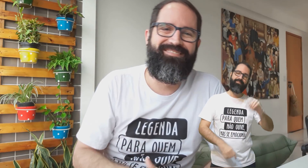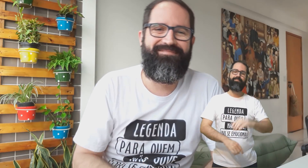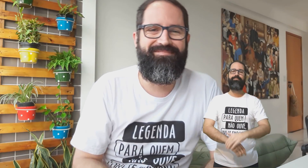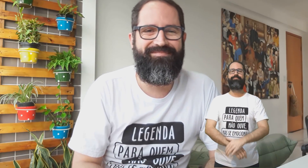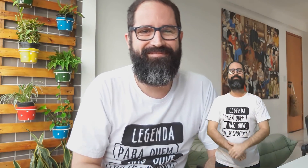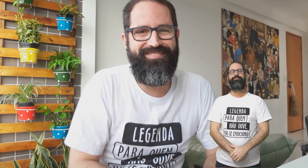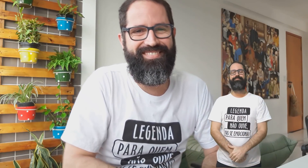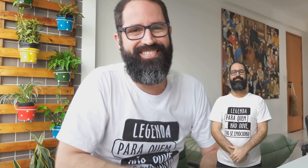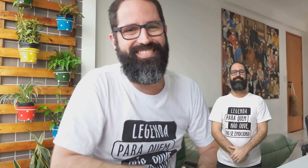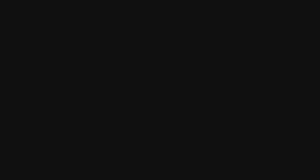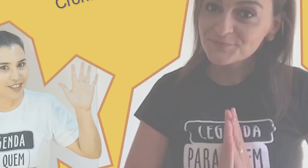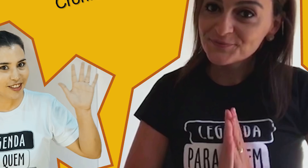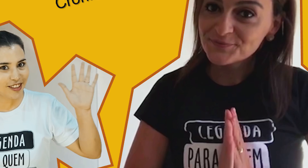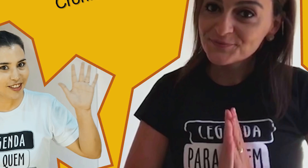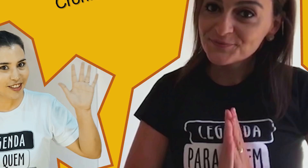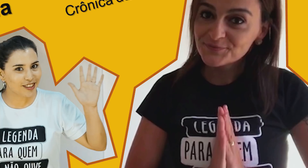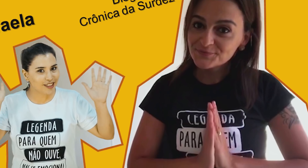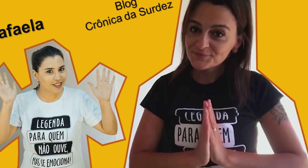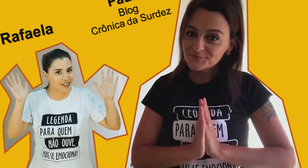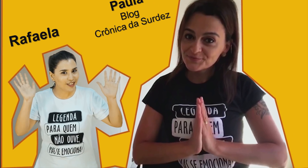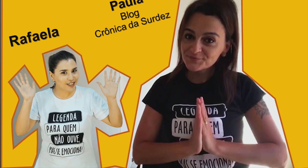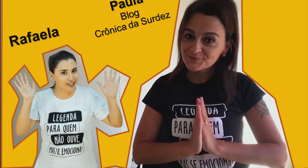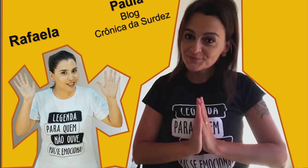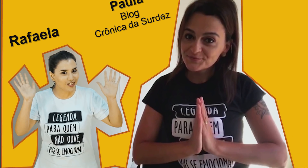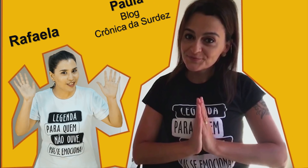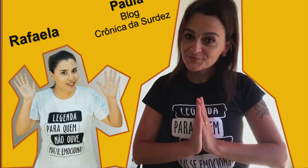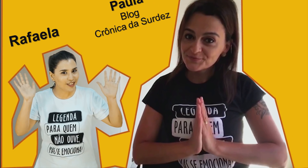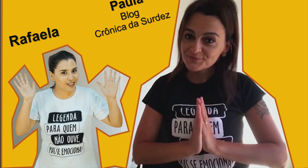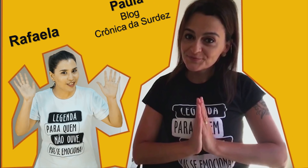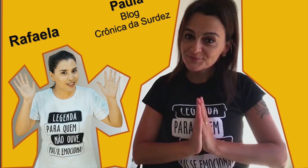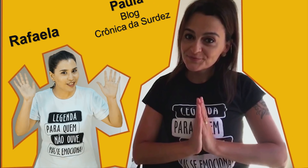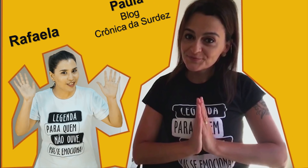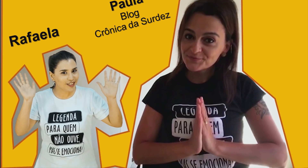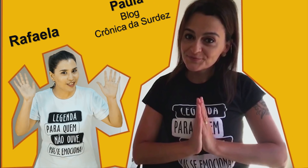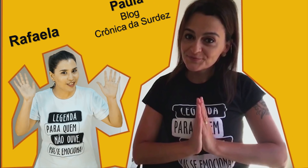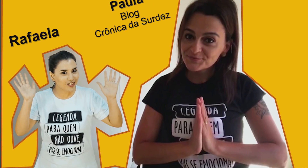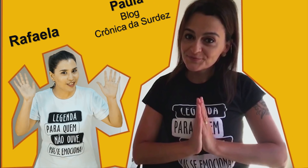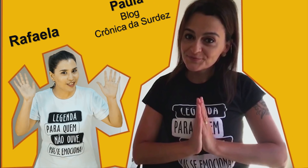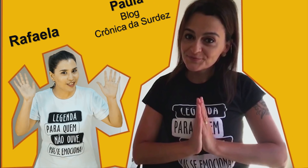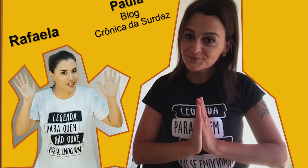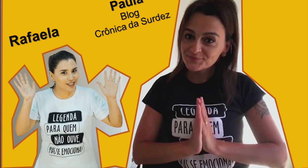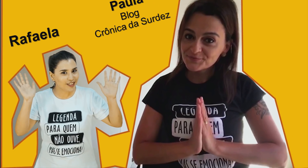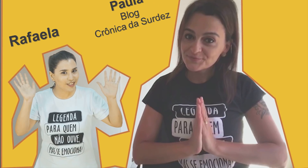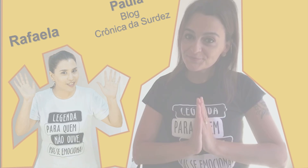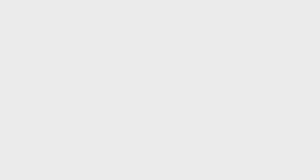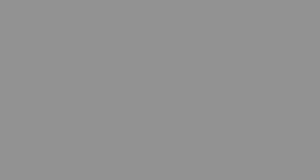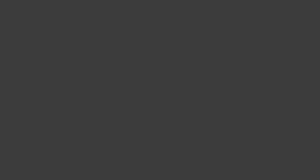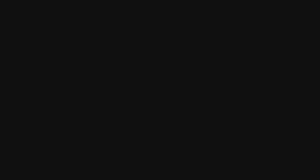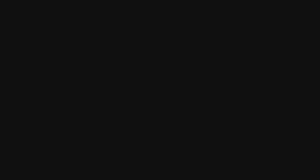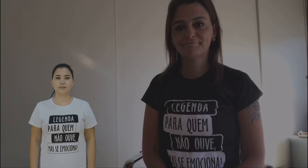[Audiodescrição]